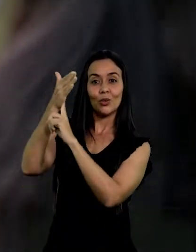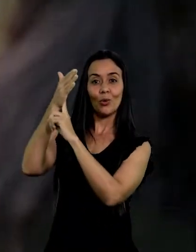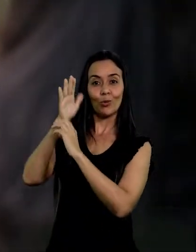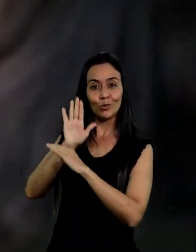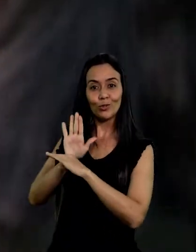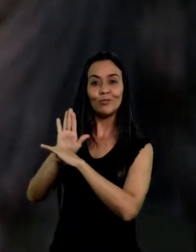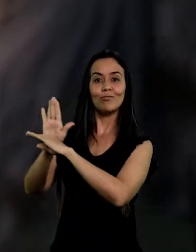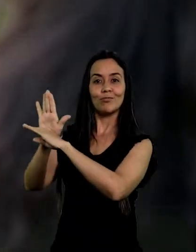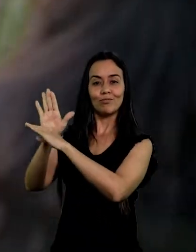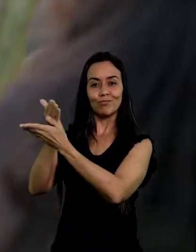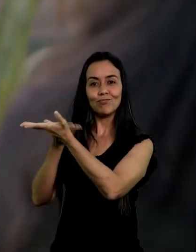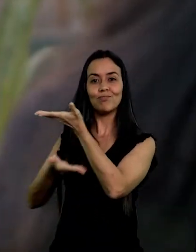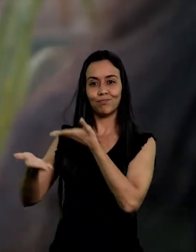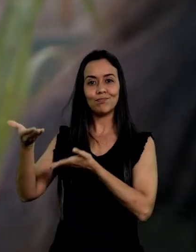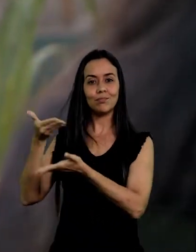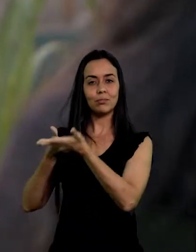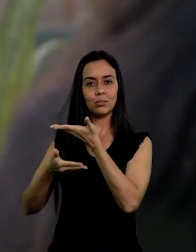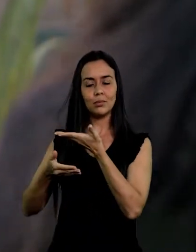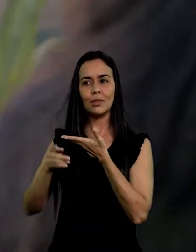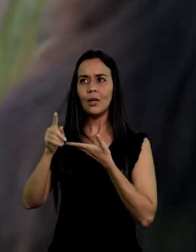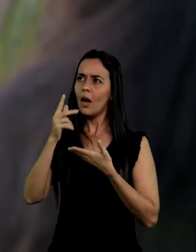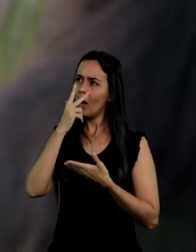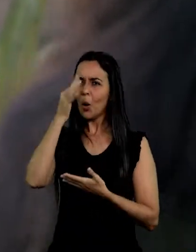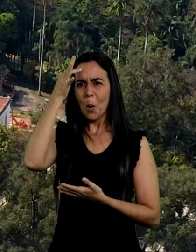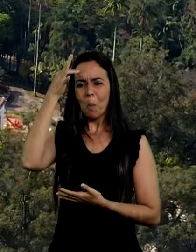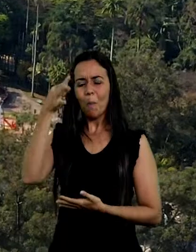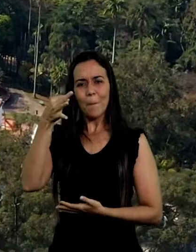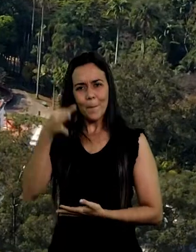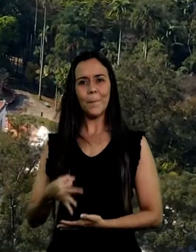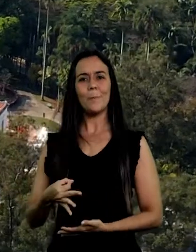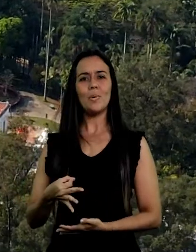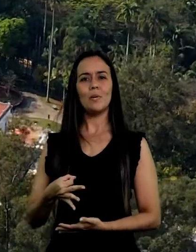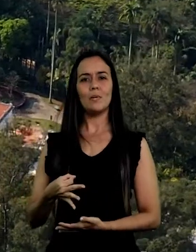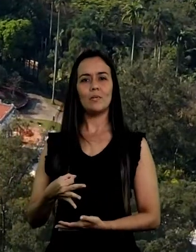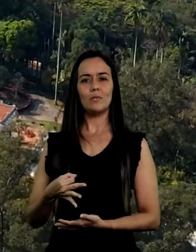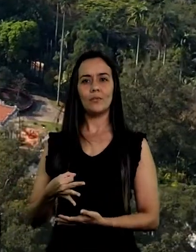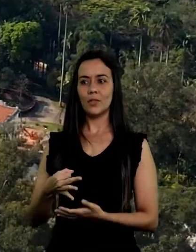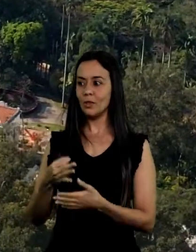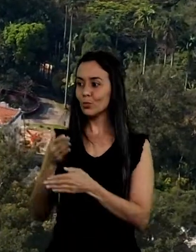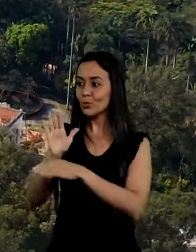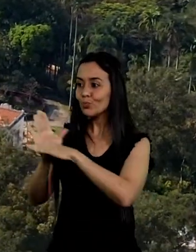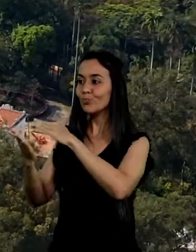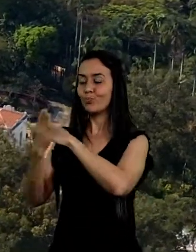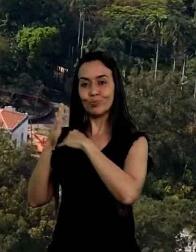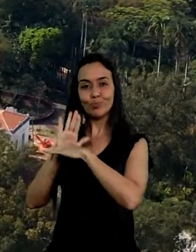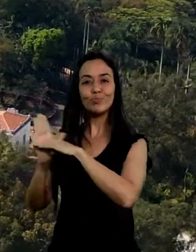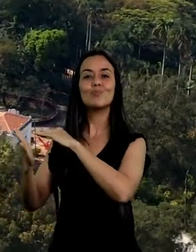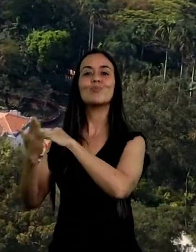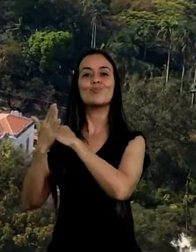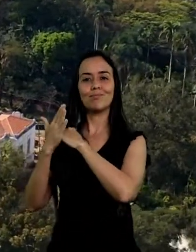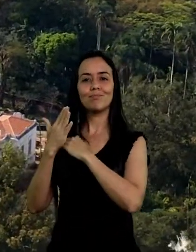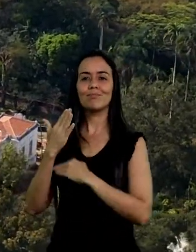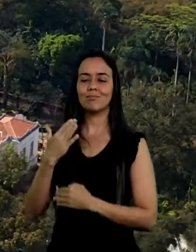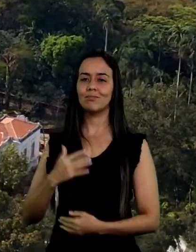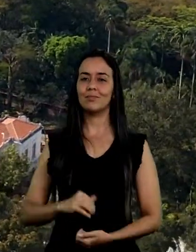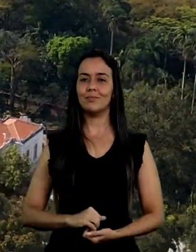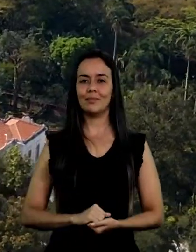Então, essa seria a resposta ideal para esse estresse social, seria esse altruísmo.